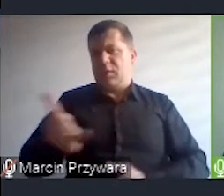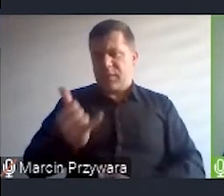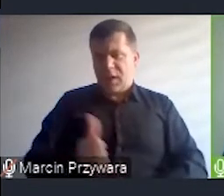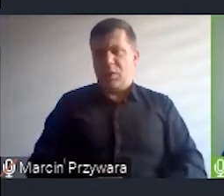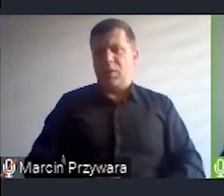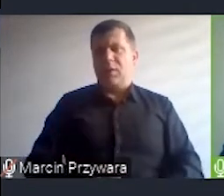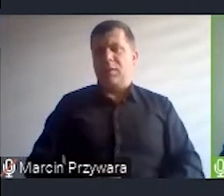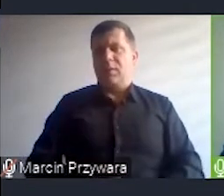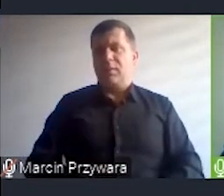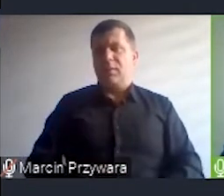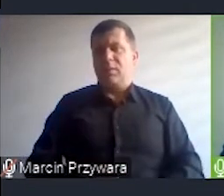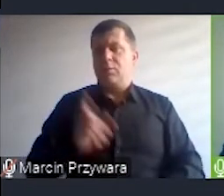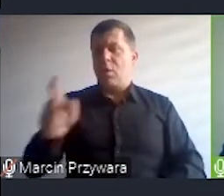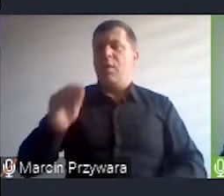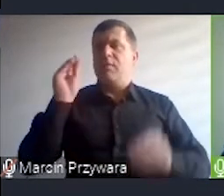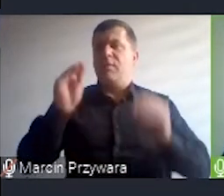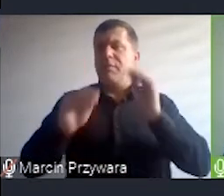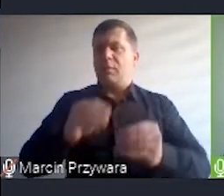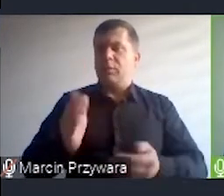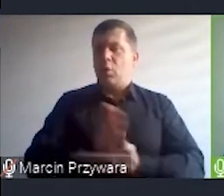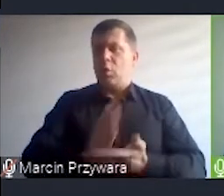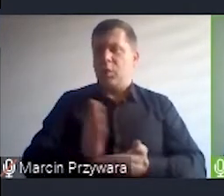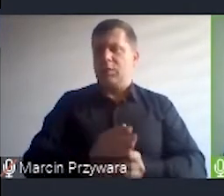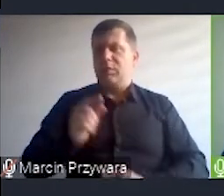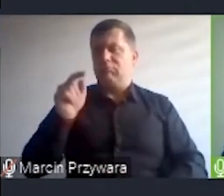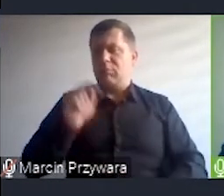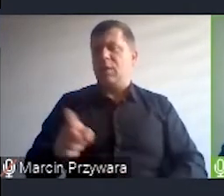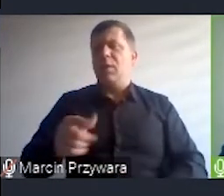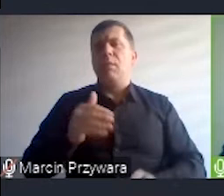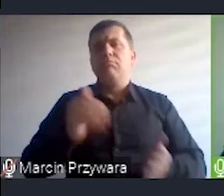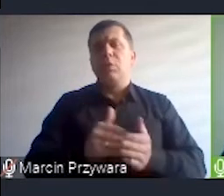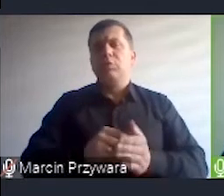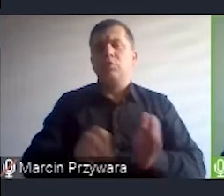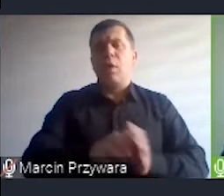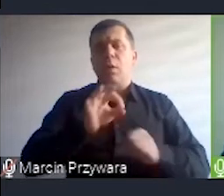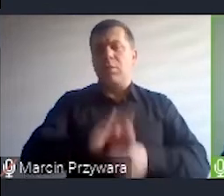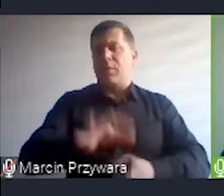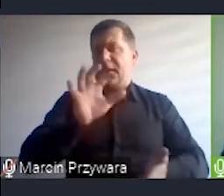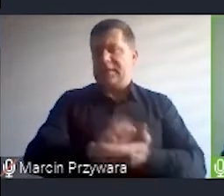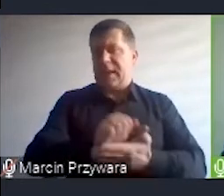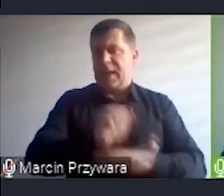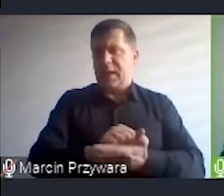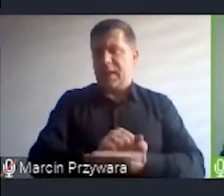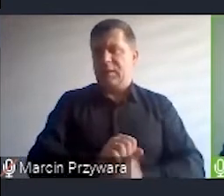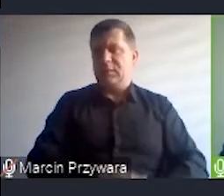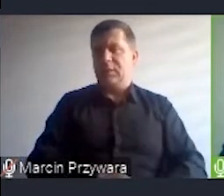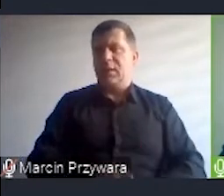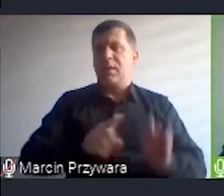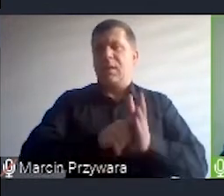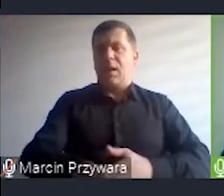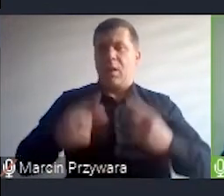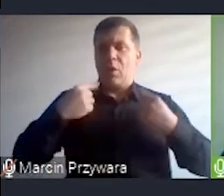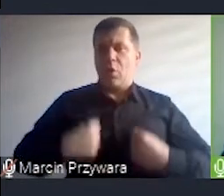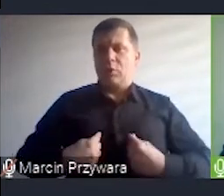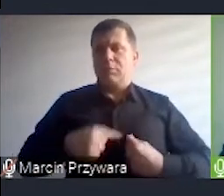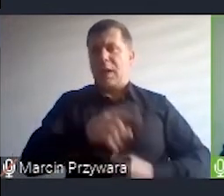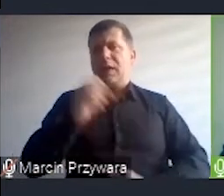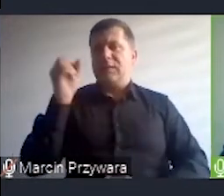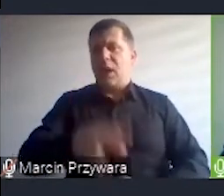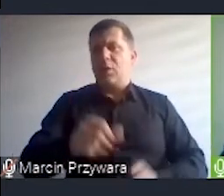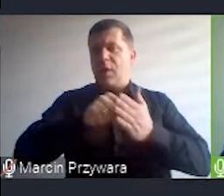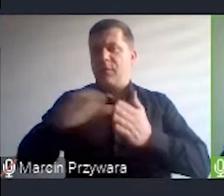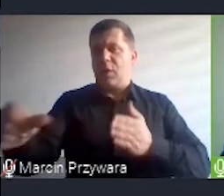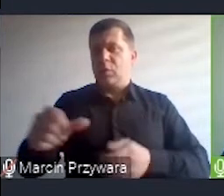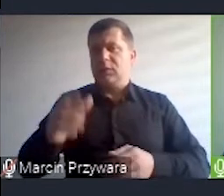Teraz to wyposażenie kuchni miało służyć do prowadzenia zajęć dla osób zagrożonych wykluczeniem społecznym.